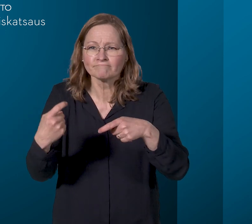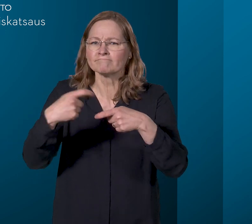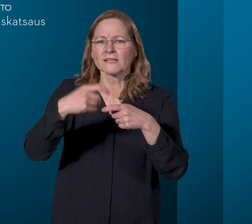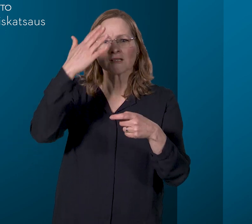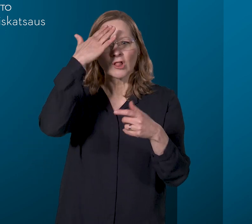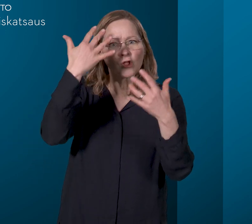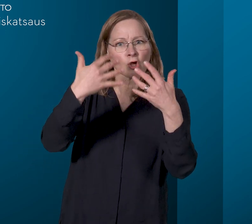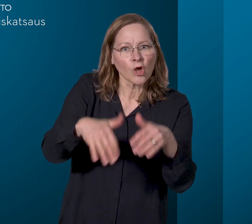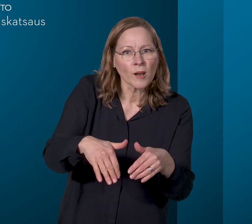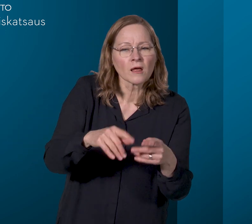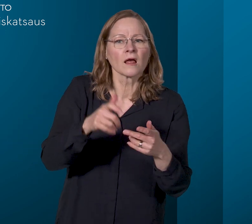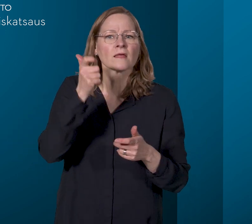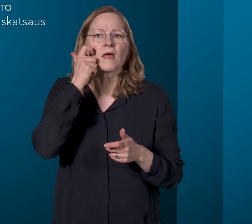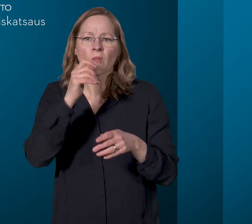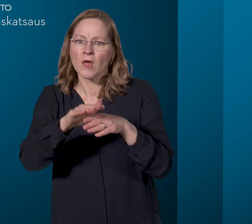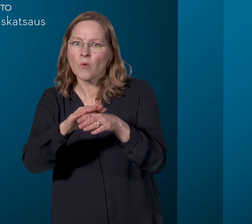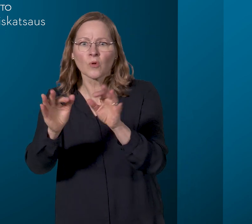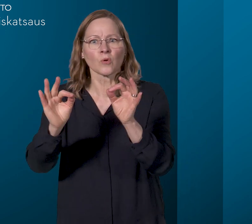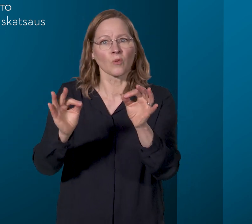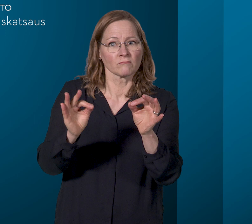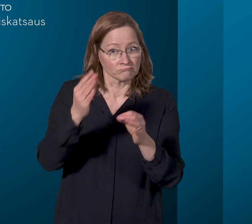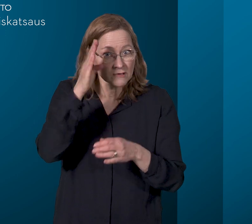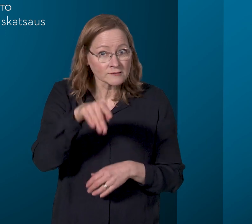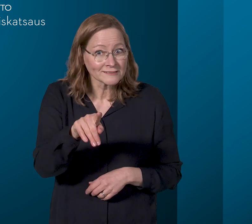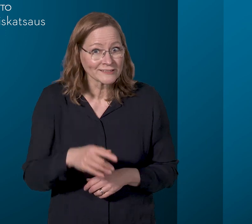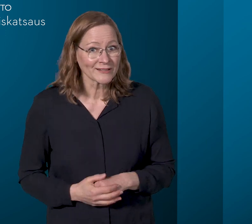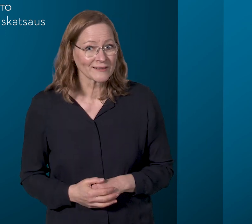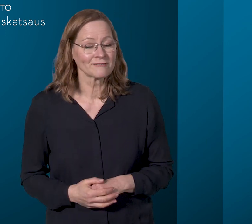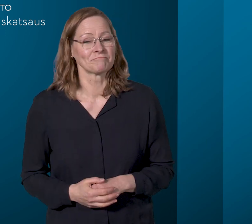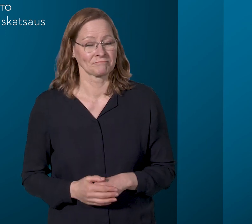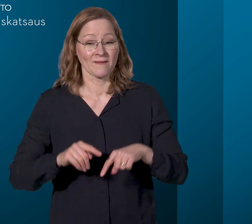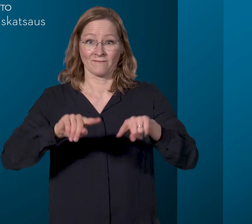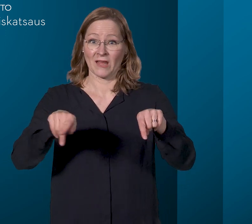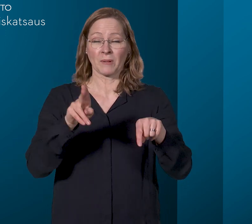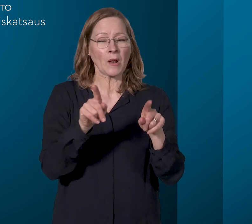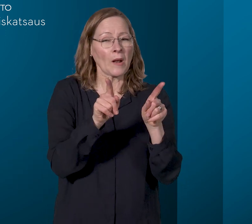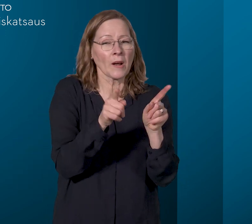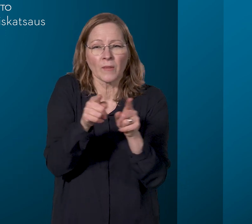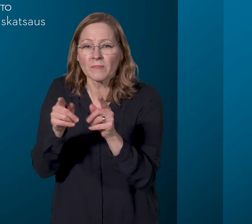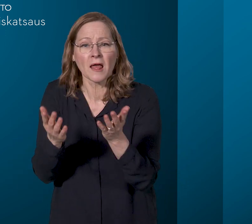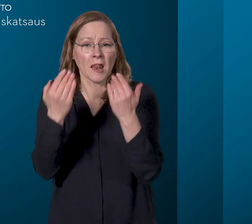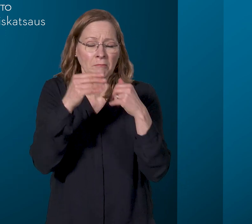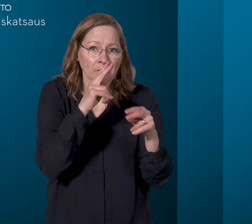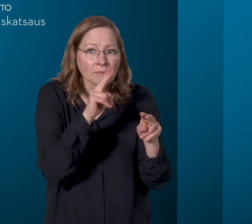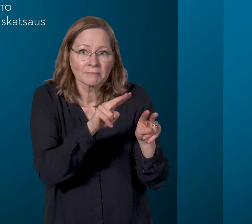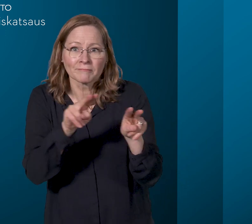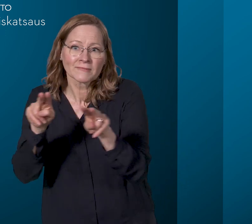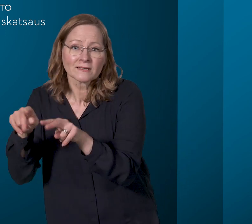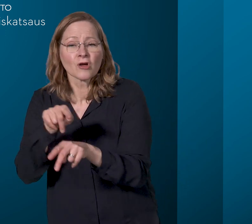tietokoneen ja kännykän käyttöön liittyen? Videot ovat lyhyitä ja helppoja seurattavia, -